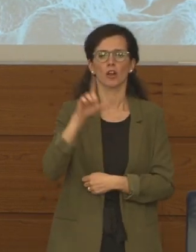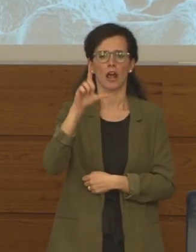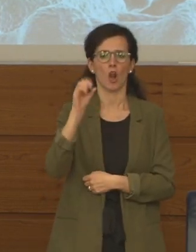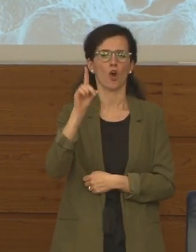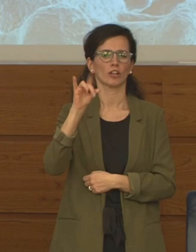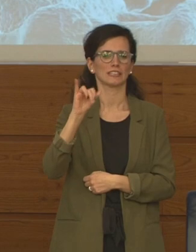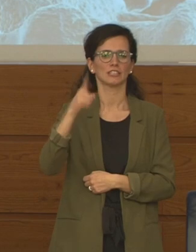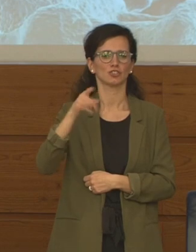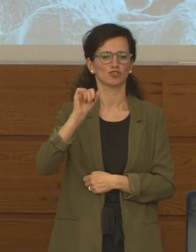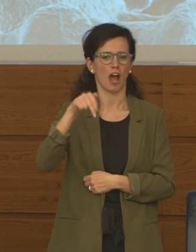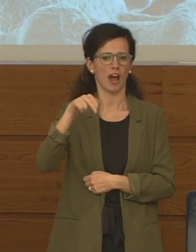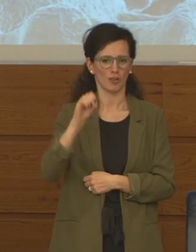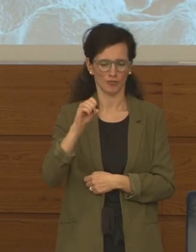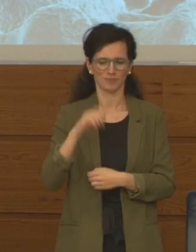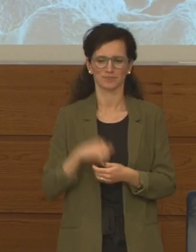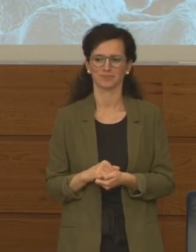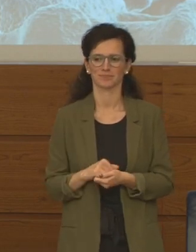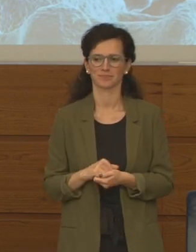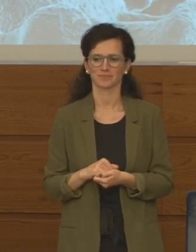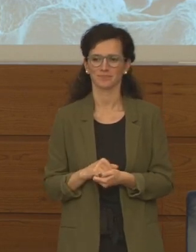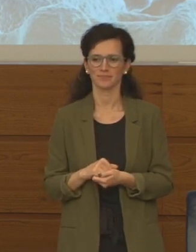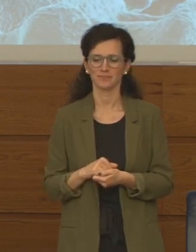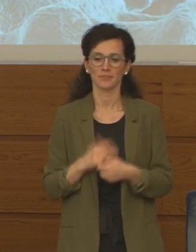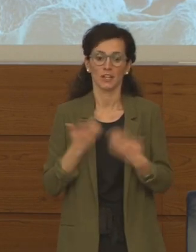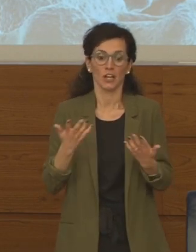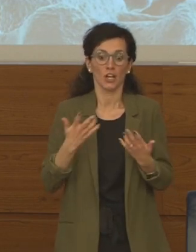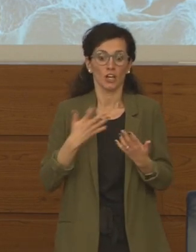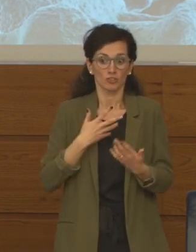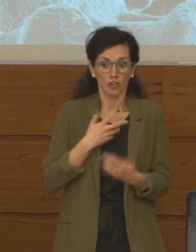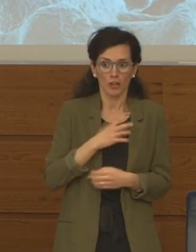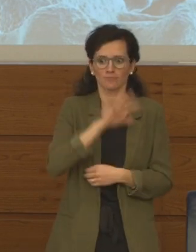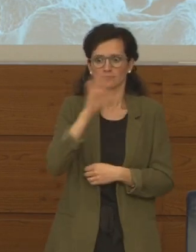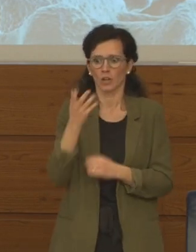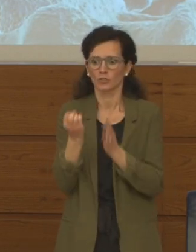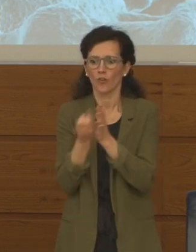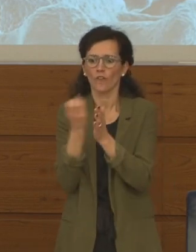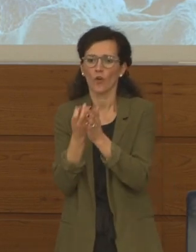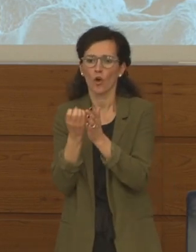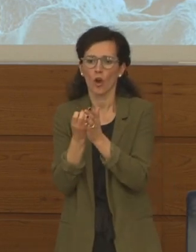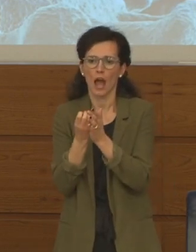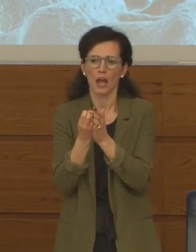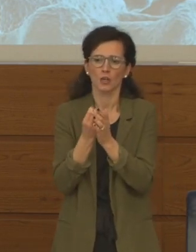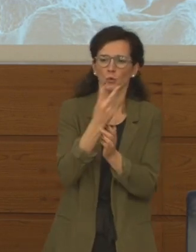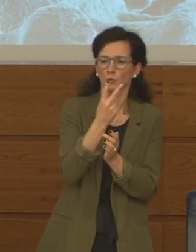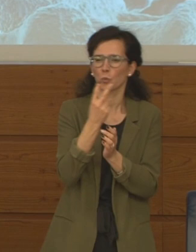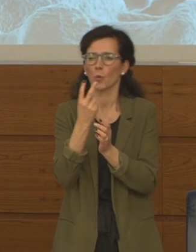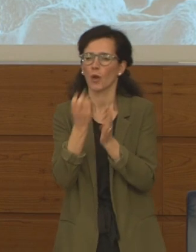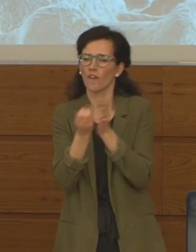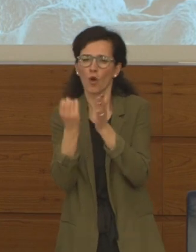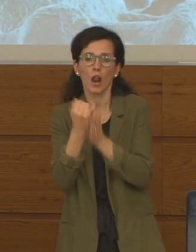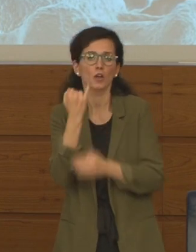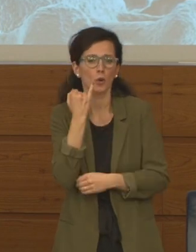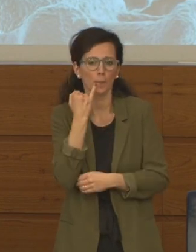dopodiché c'è quest'altro focolaio, un paio di focolai più piccoli in Veneto.